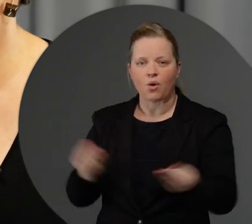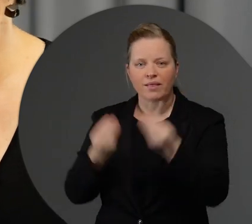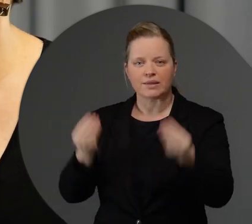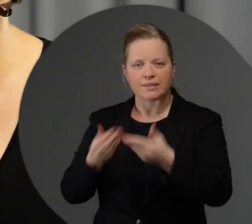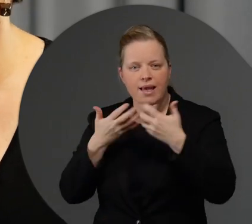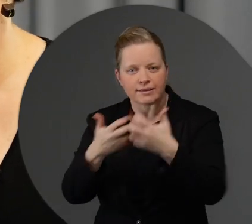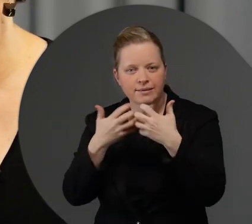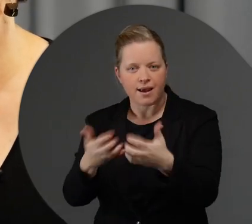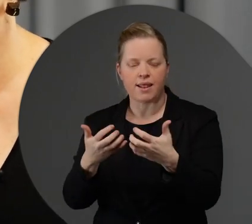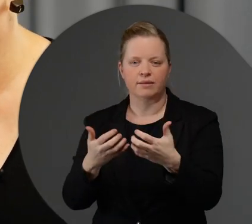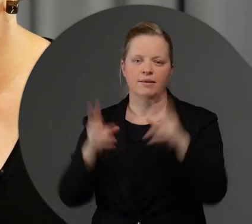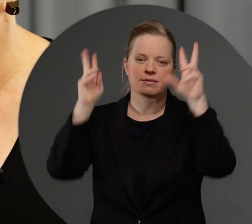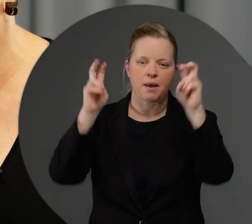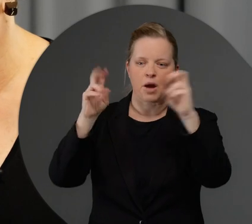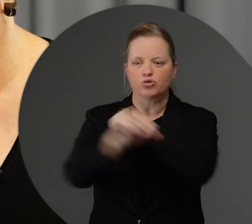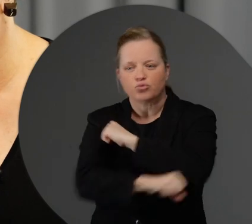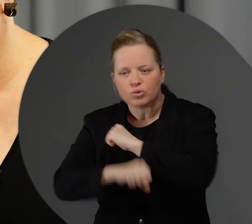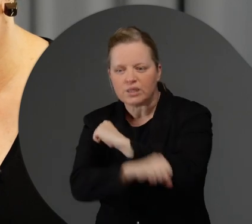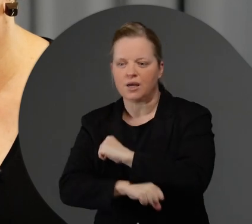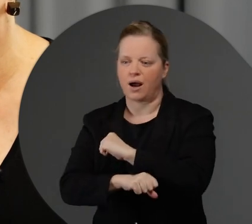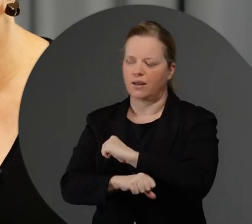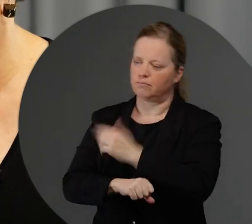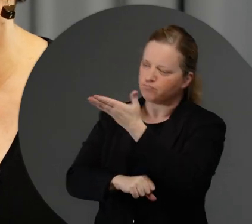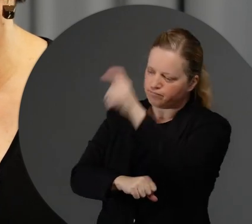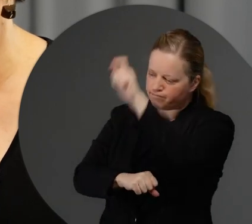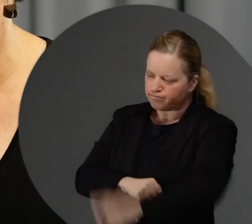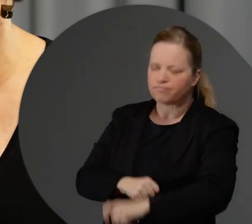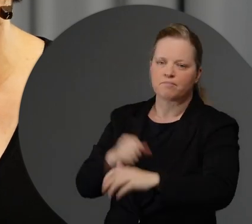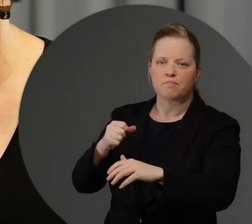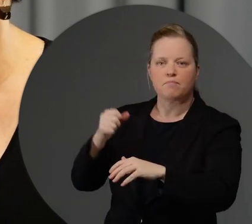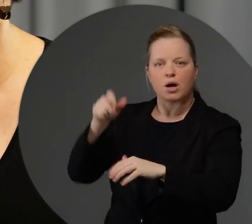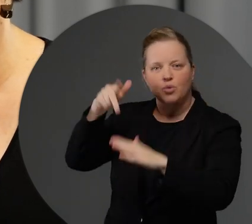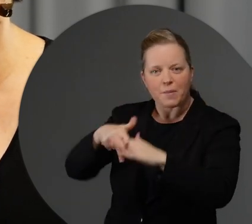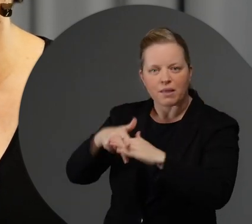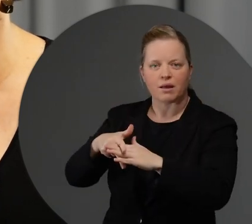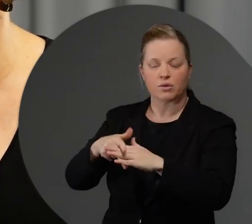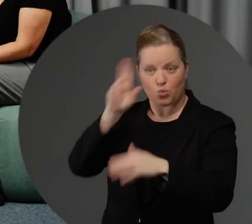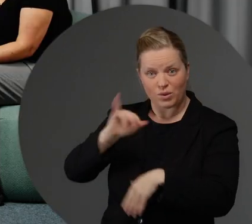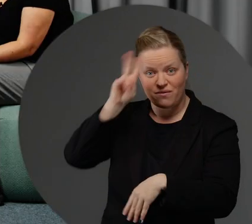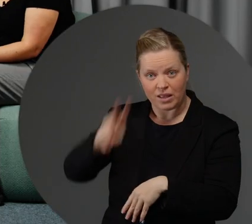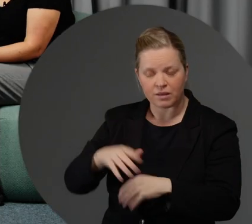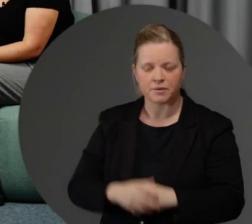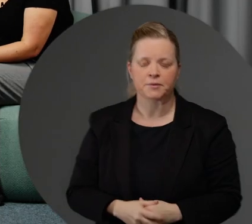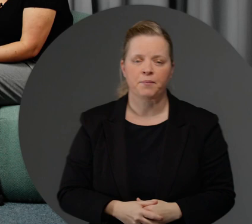möchtest über das Studieren als blinde Person an der Uni Wien? Ja, es ist immer recht spannend.